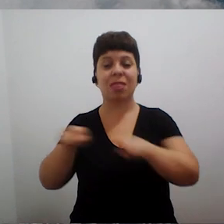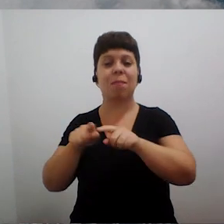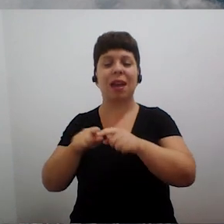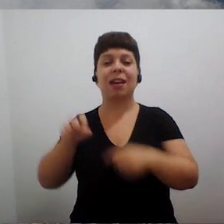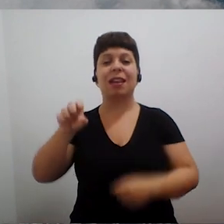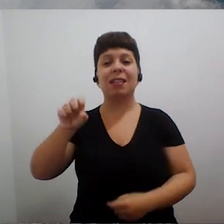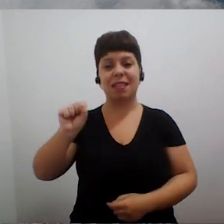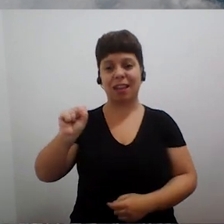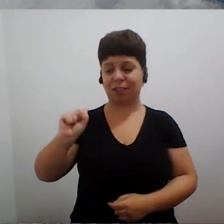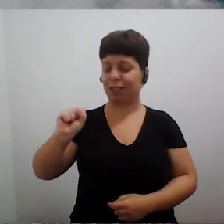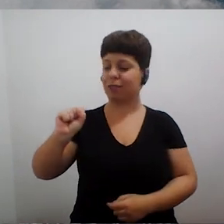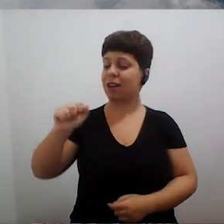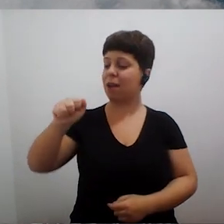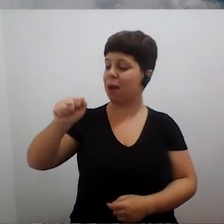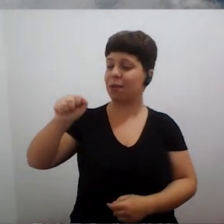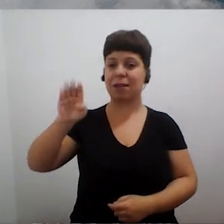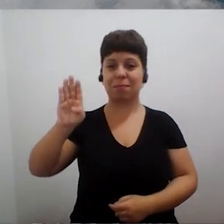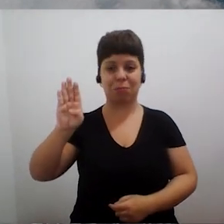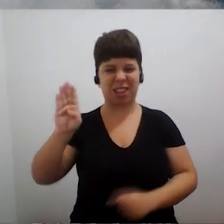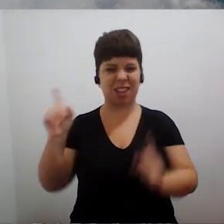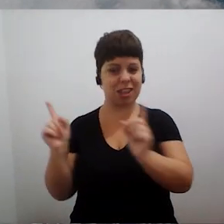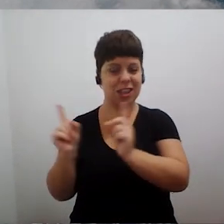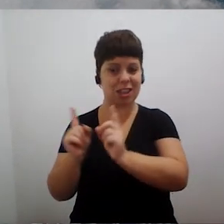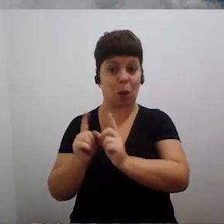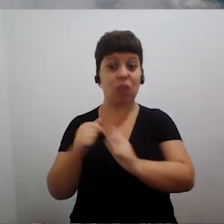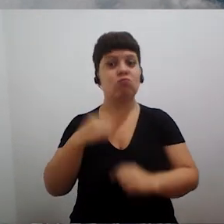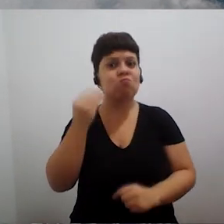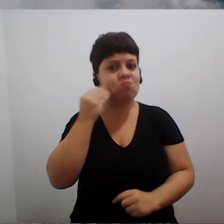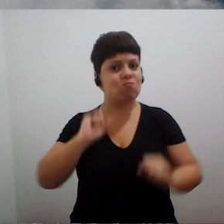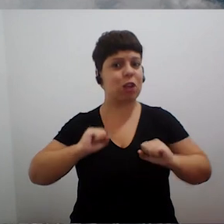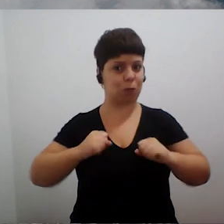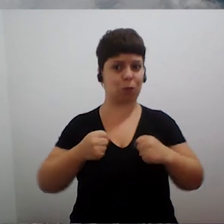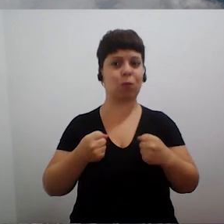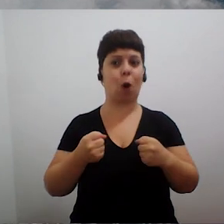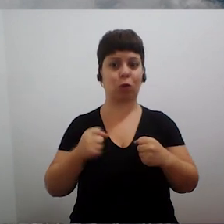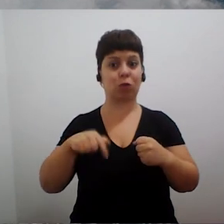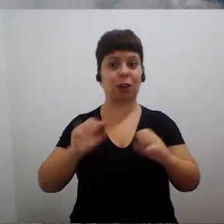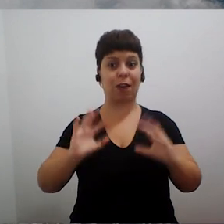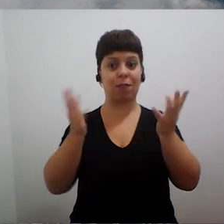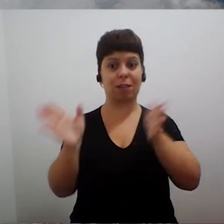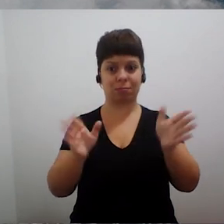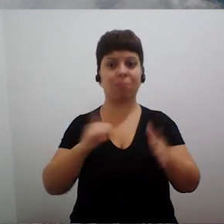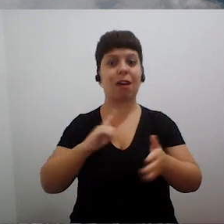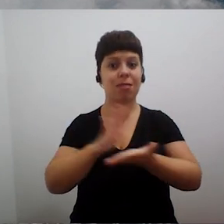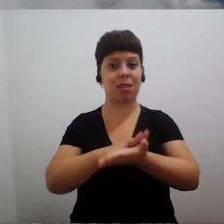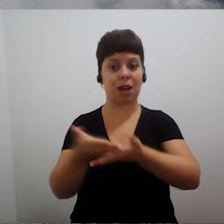Estamos fazendo o possível para tornar esse evento inclusivo Então a gente vai usar tradução para libras,